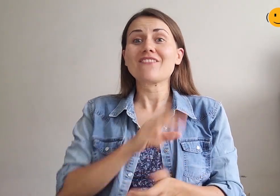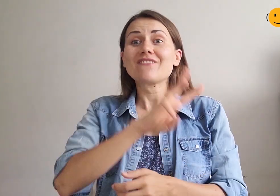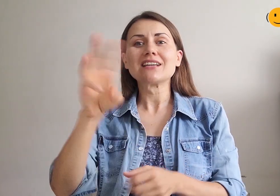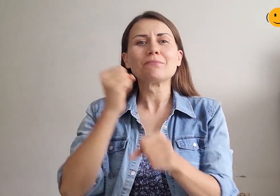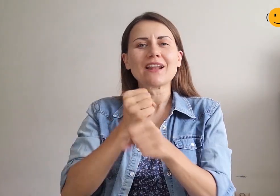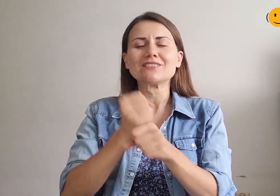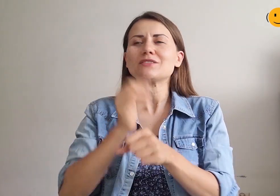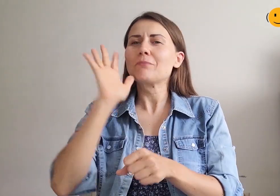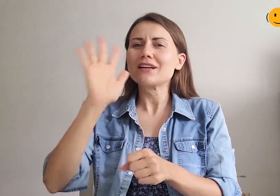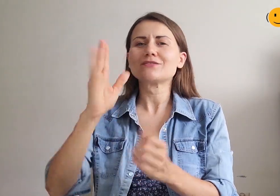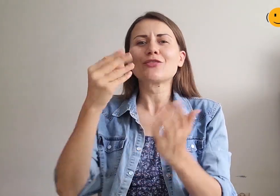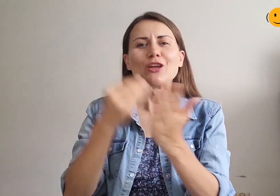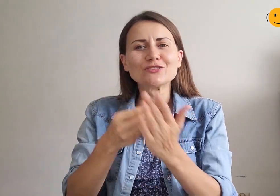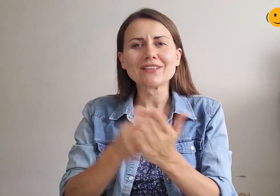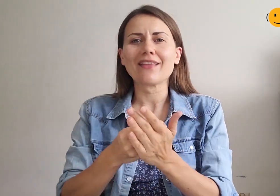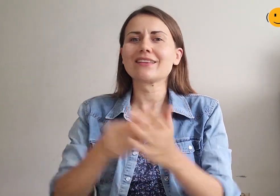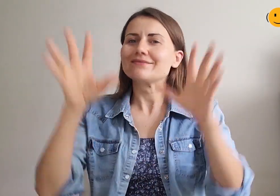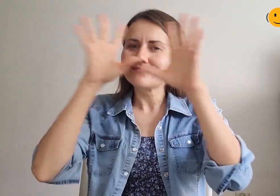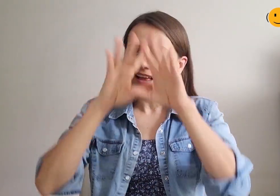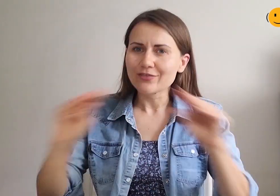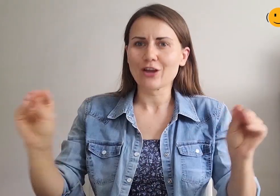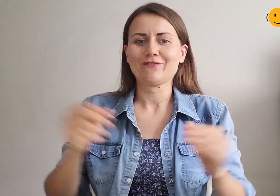Niech Wasza praca będzie doceniana i szanowana